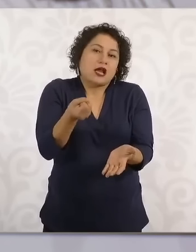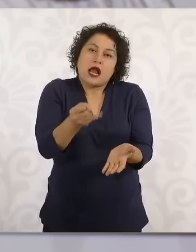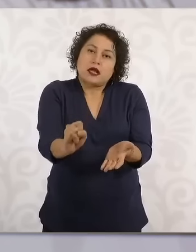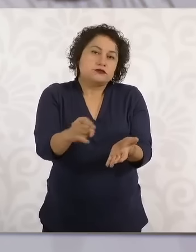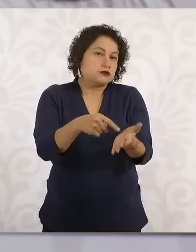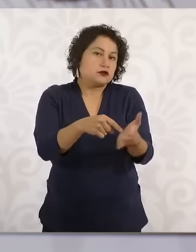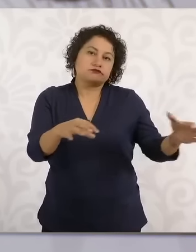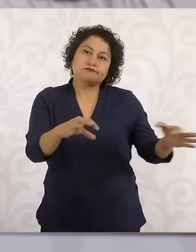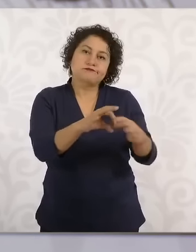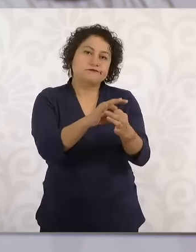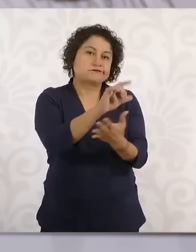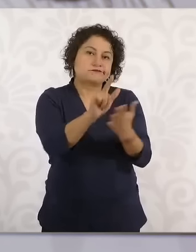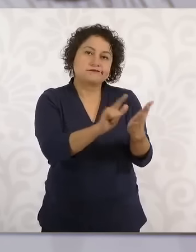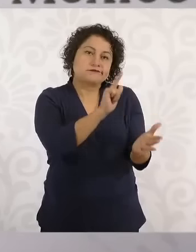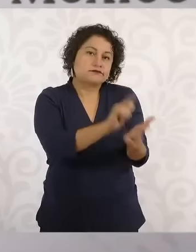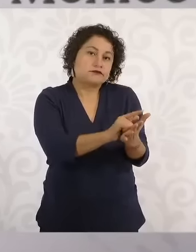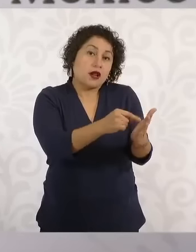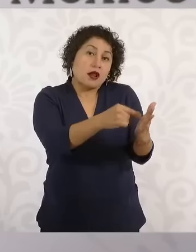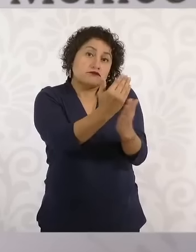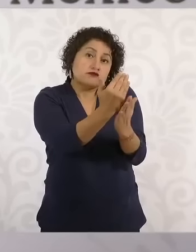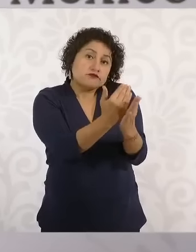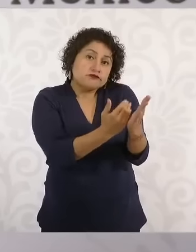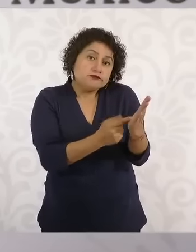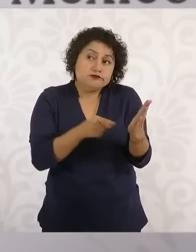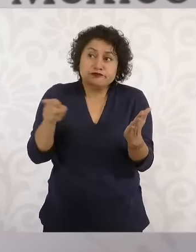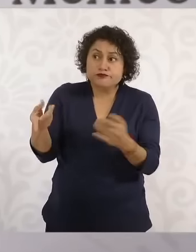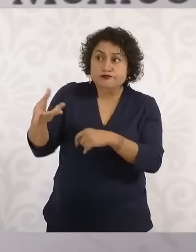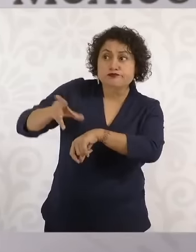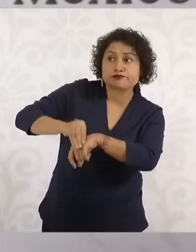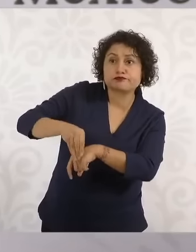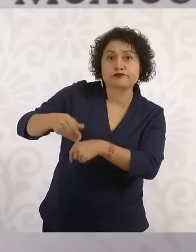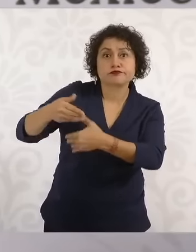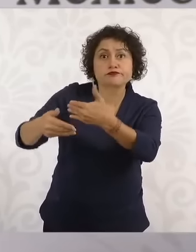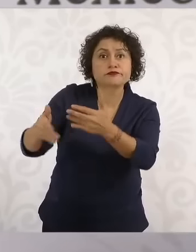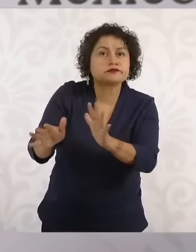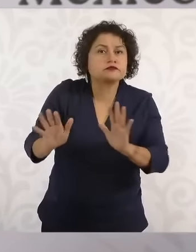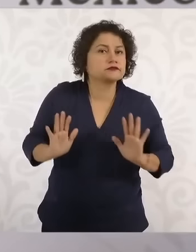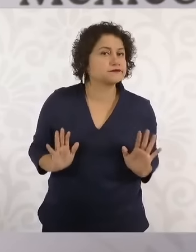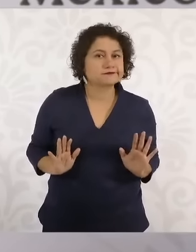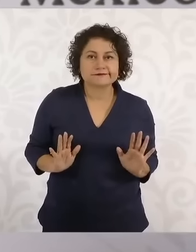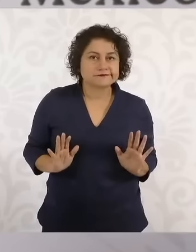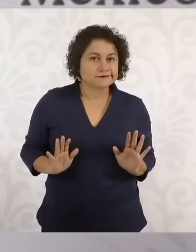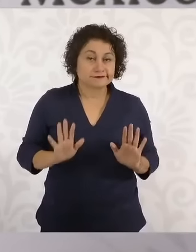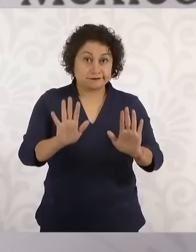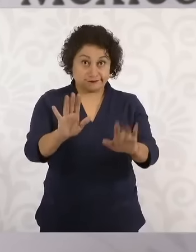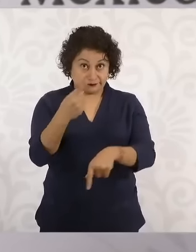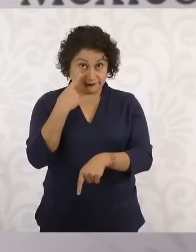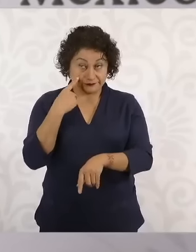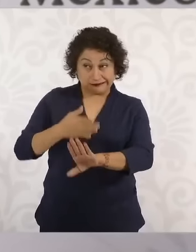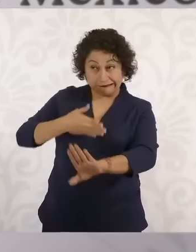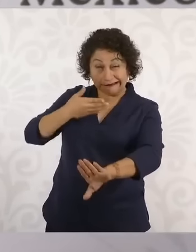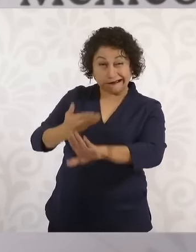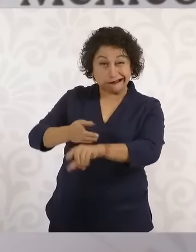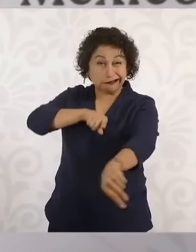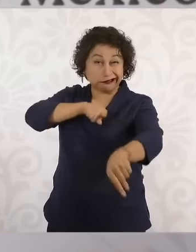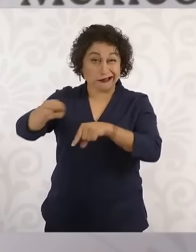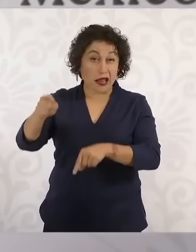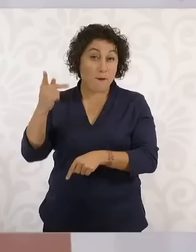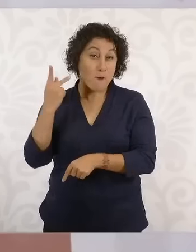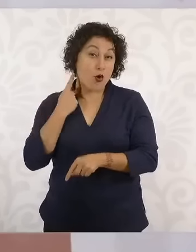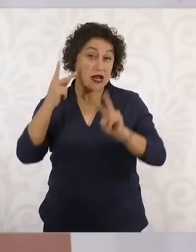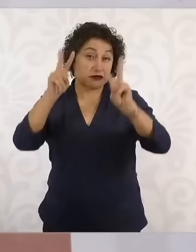aquí no hay un asunto ni personal, ni político, ni nada, sino sencillamente lo que dice la ley.